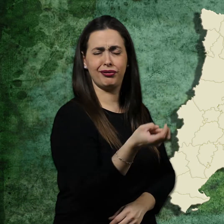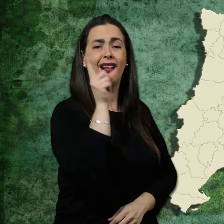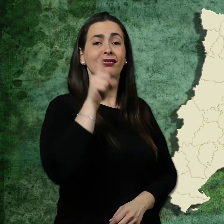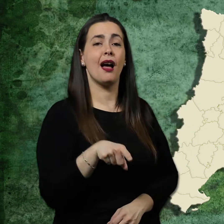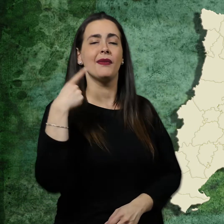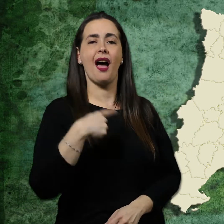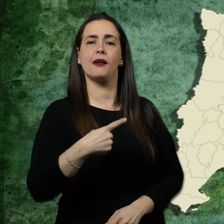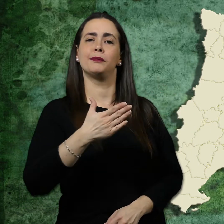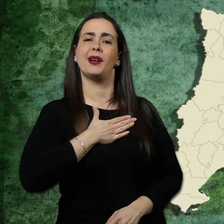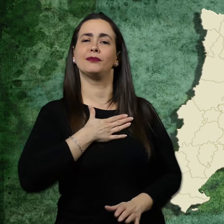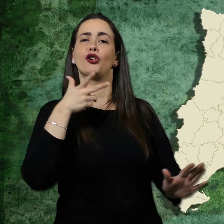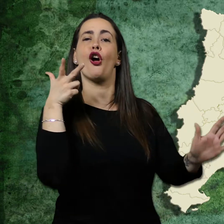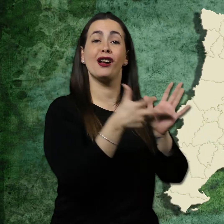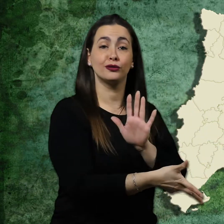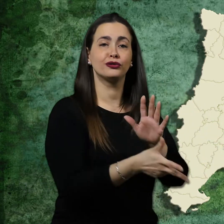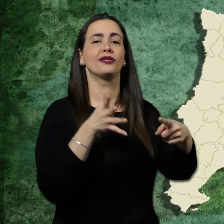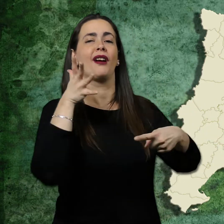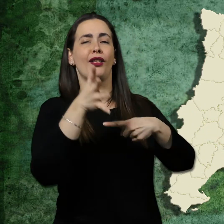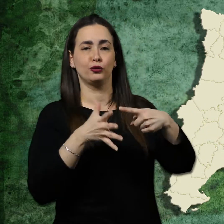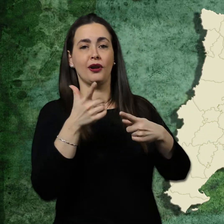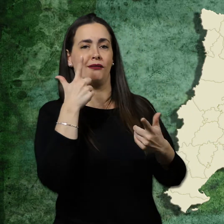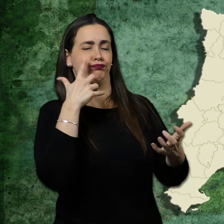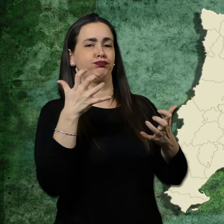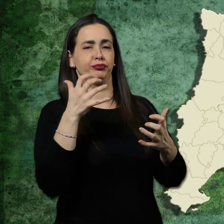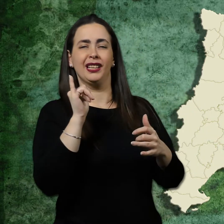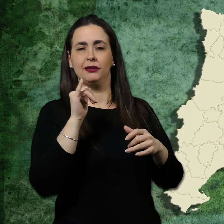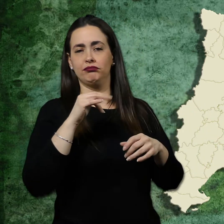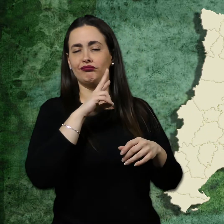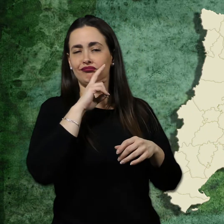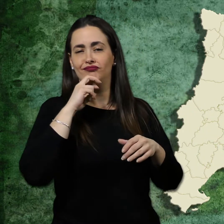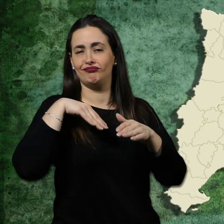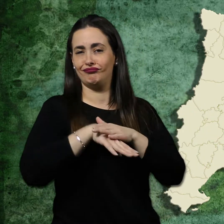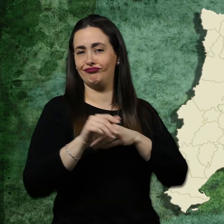i un patrimoni històric i industrial destacable i molt ben conservat.